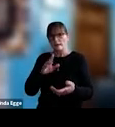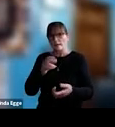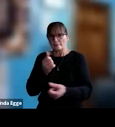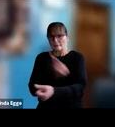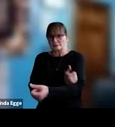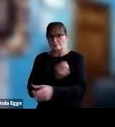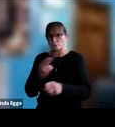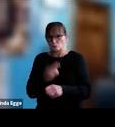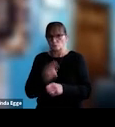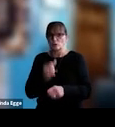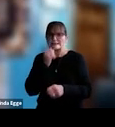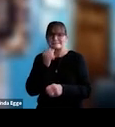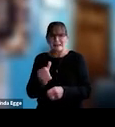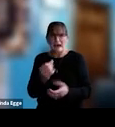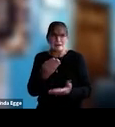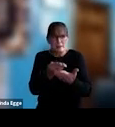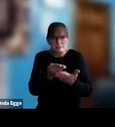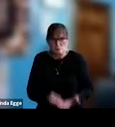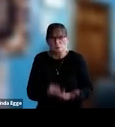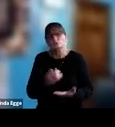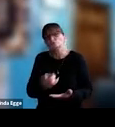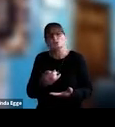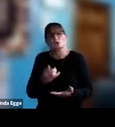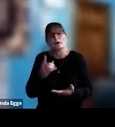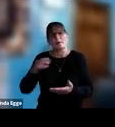no es material para la discapacidad del solicitante.